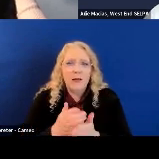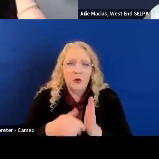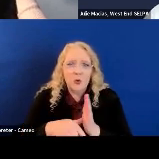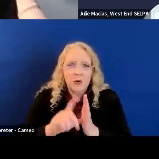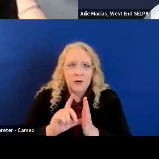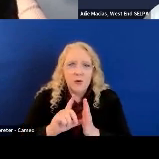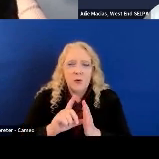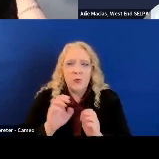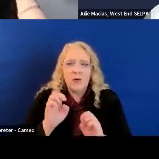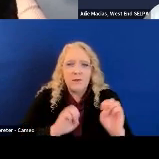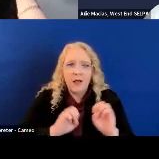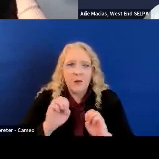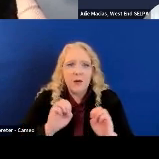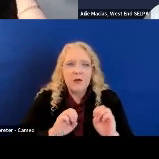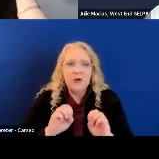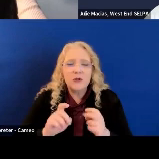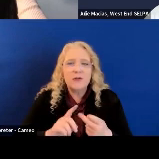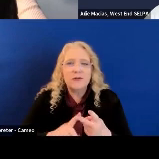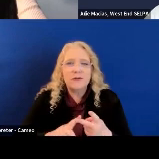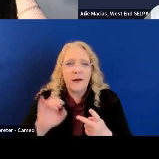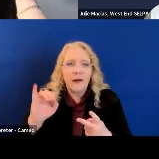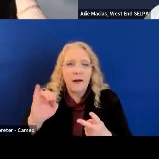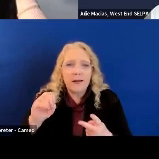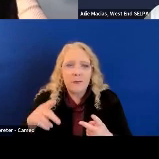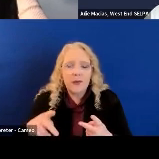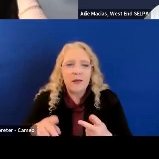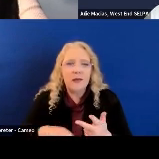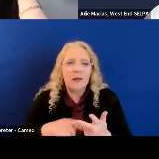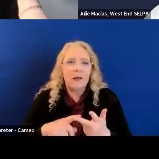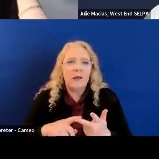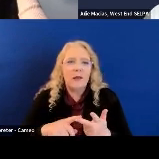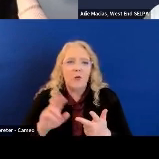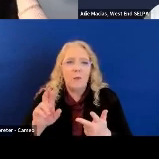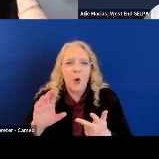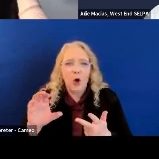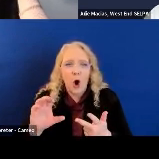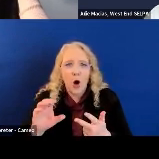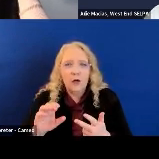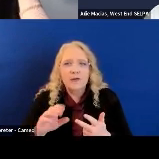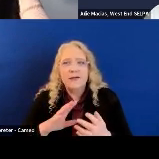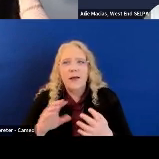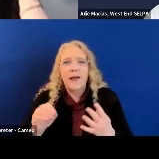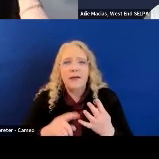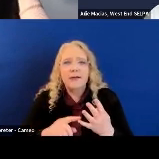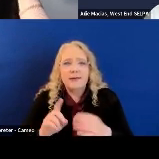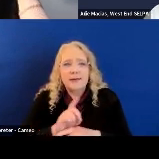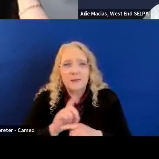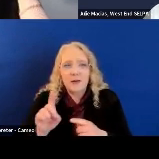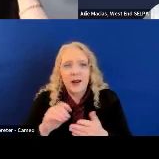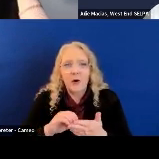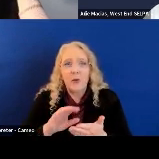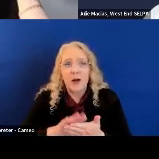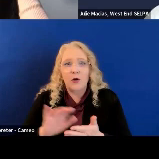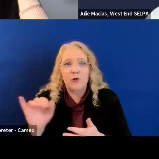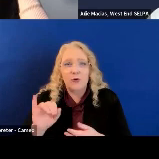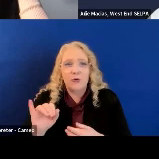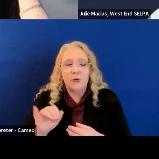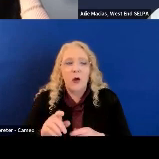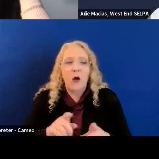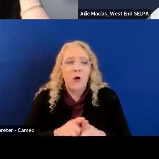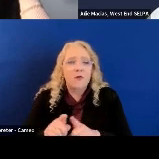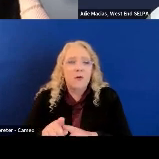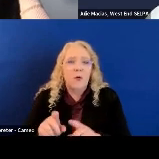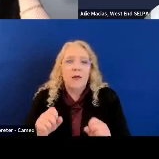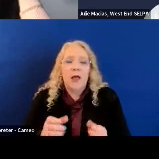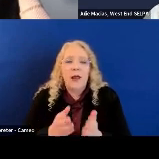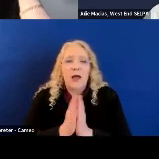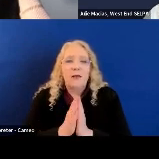las evaluaciones, boletas de calificaciones del IEP y registros disciplinarios también puede solicitar copias o pedir